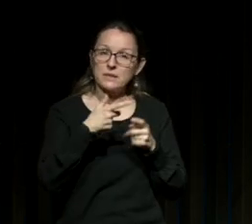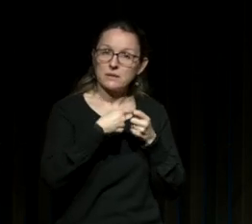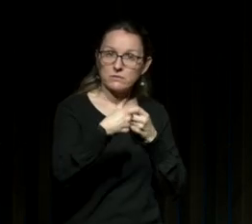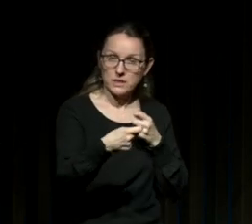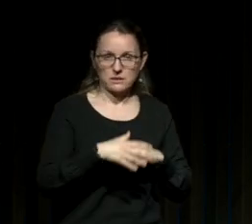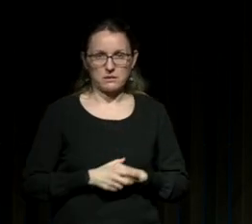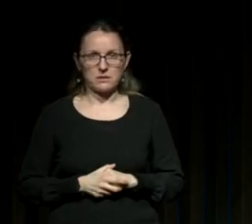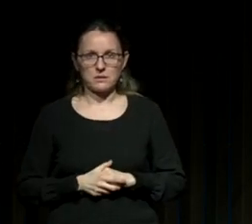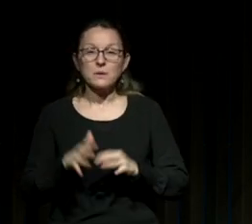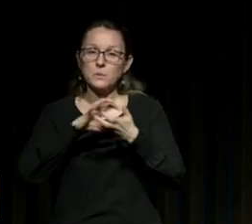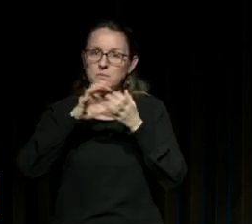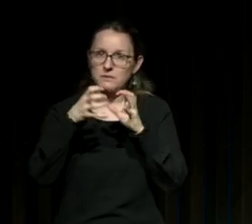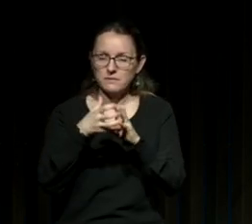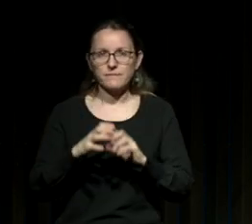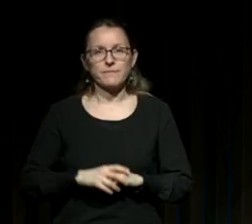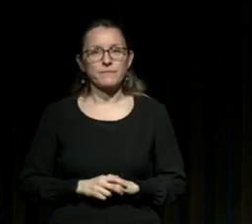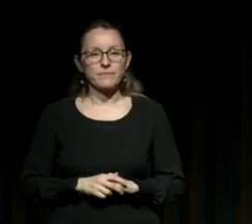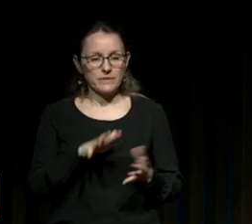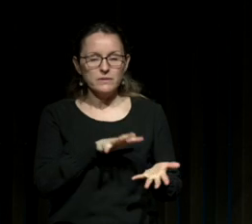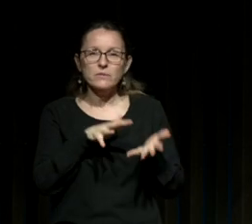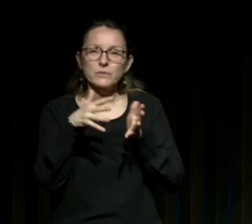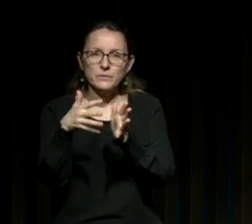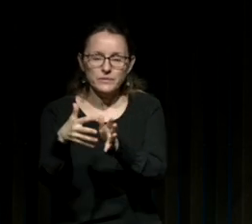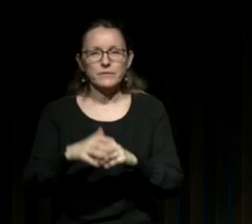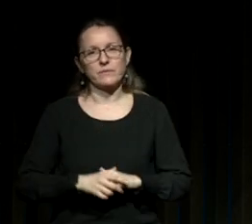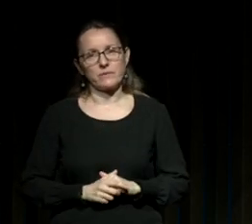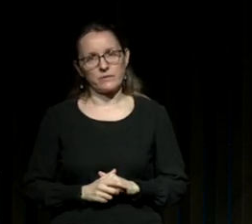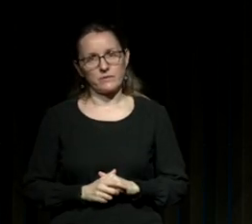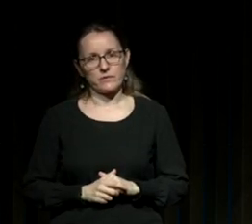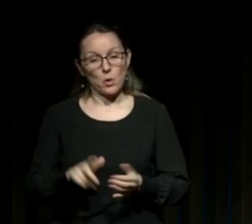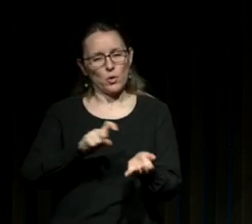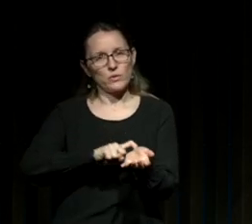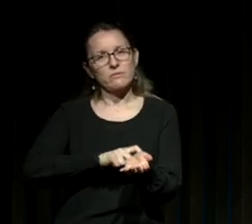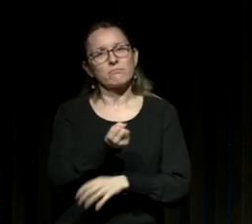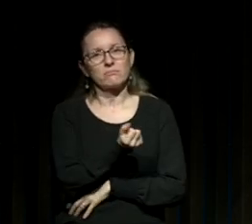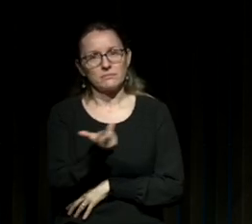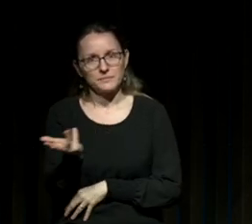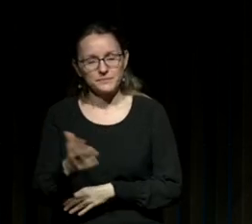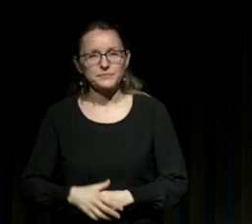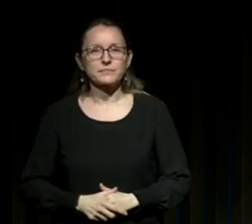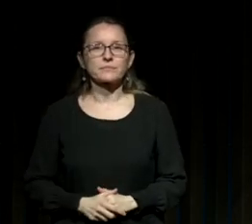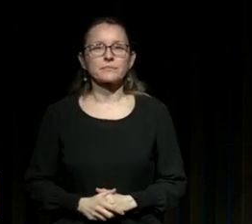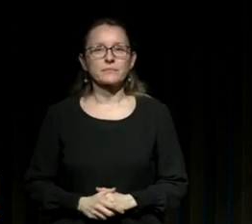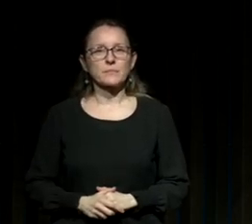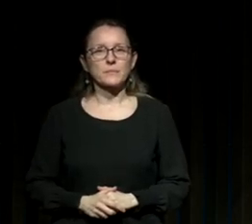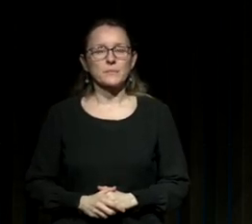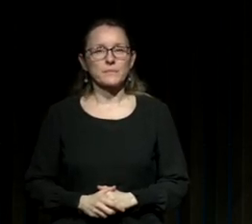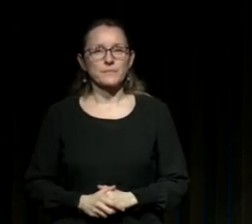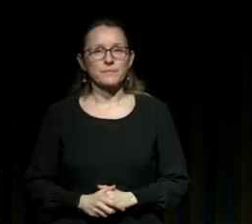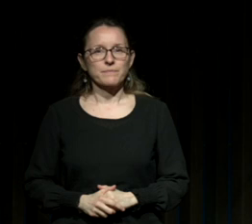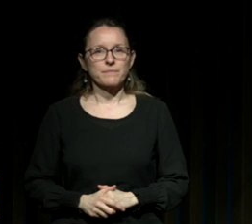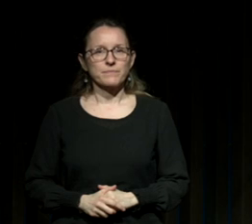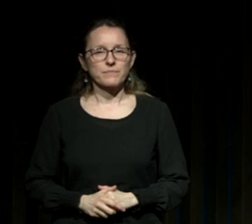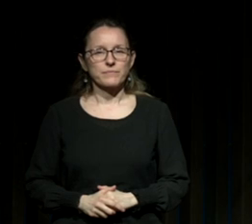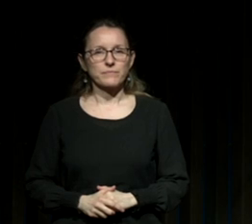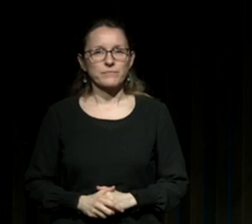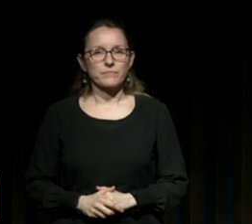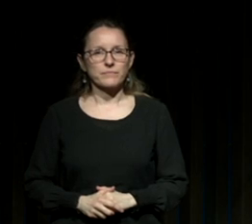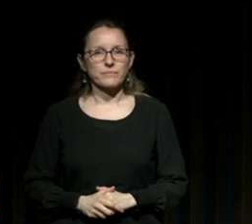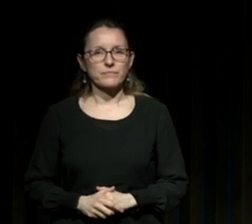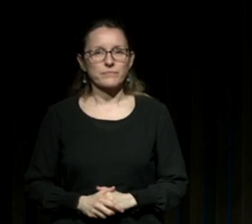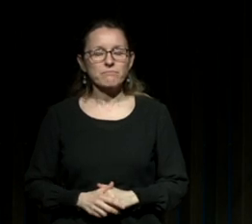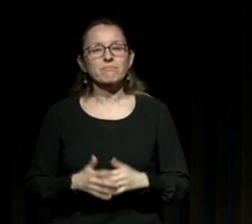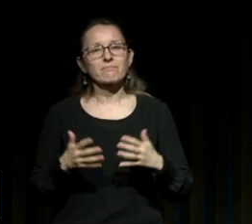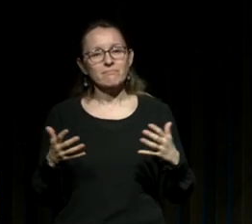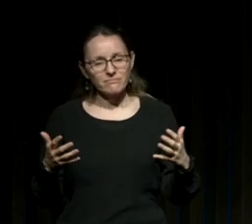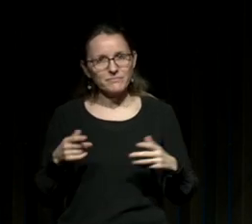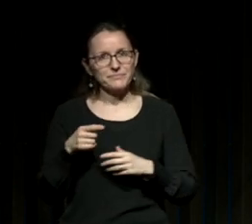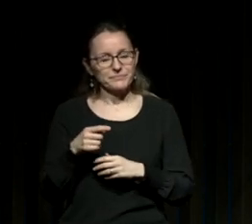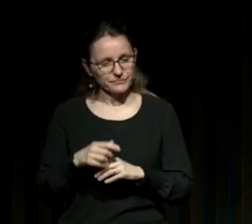évolutive multifactorielle et dans la seconde partie du de la